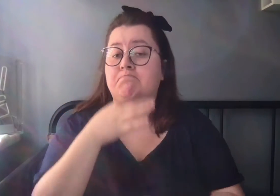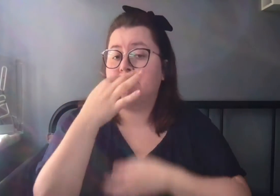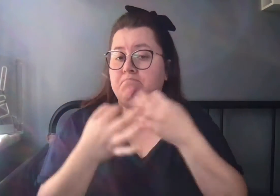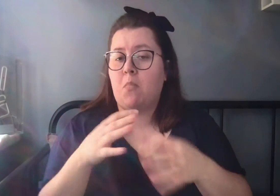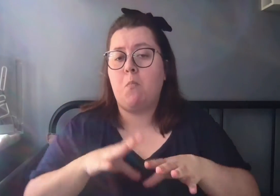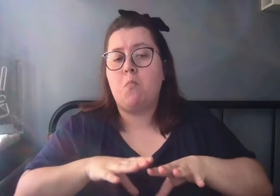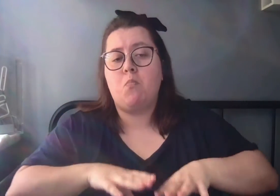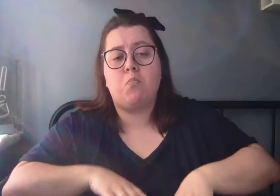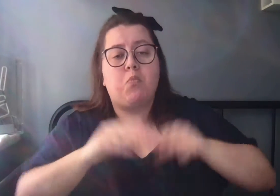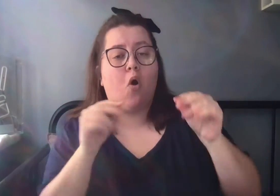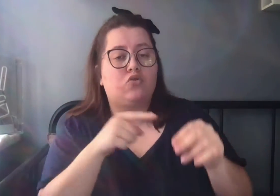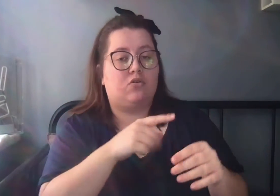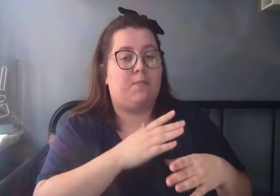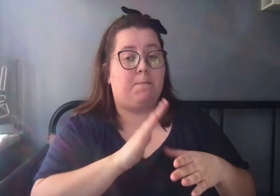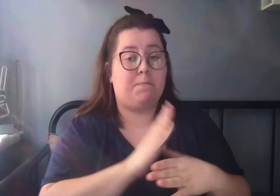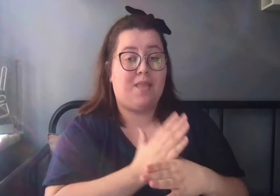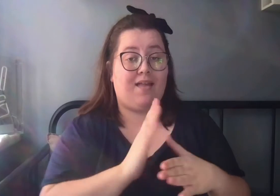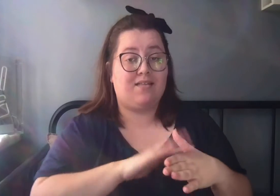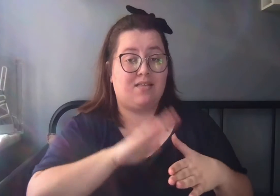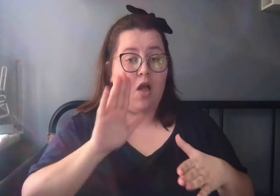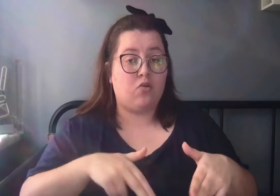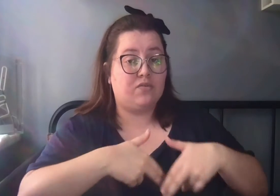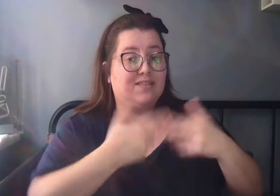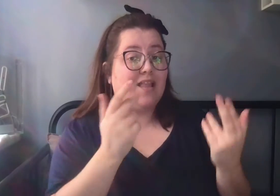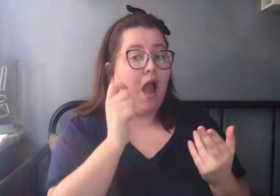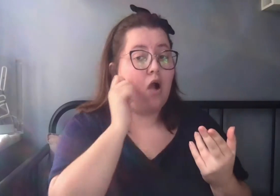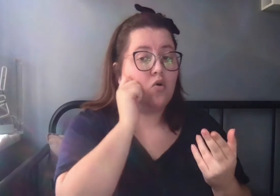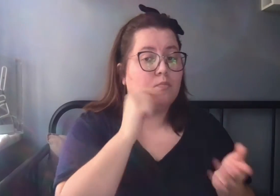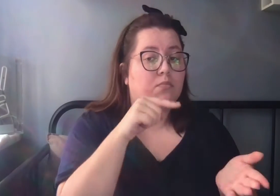Opowiem nieco o początkach międzynarodowego dnia kobiet.